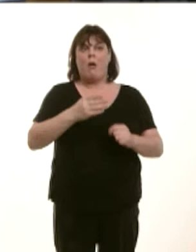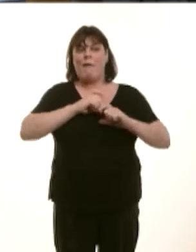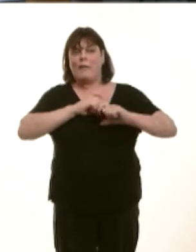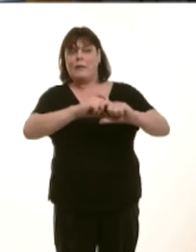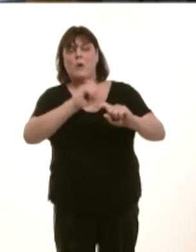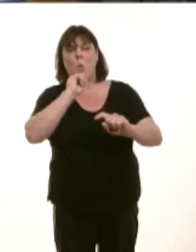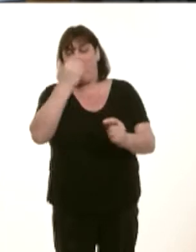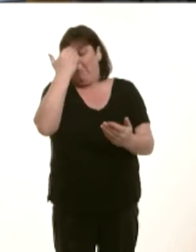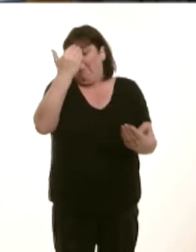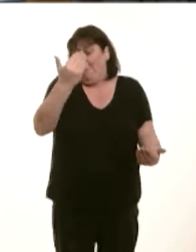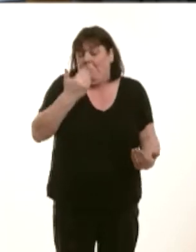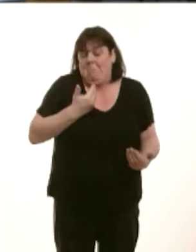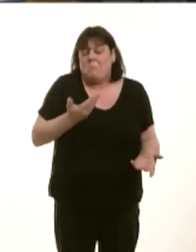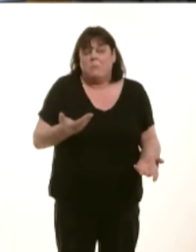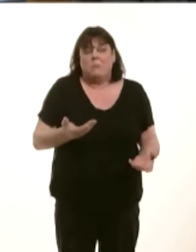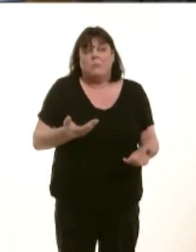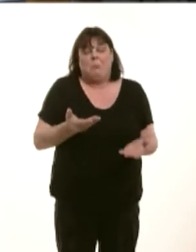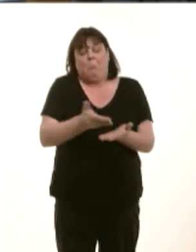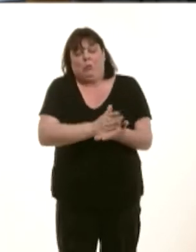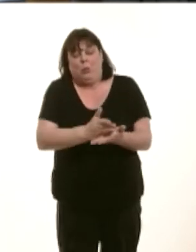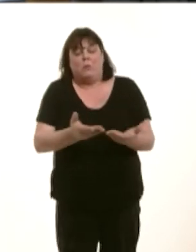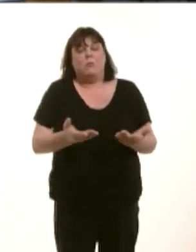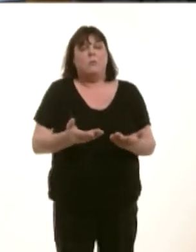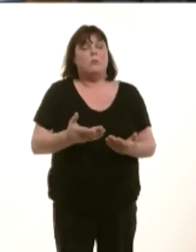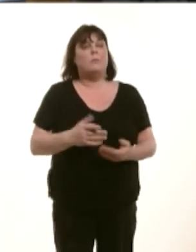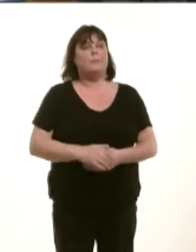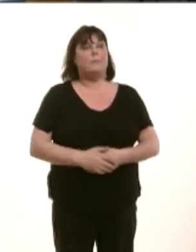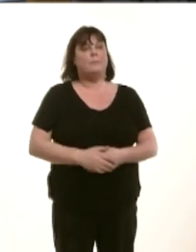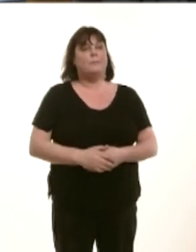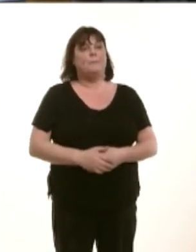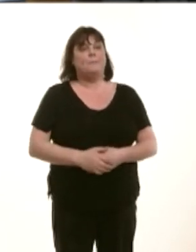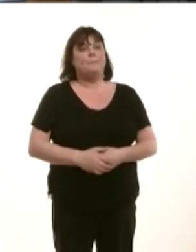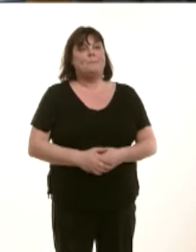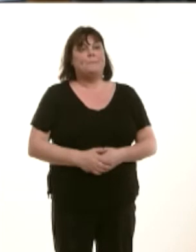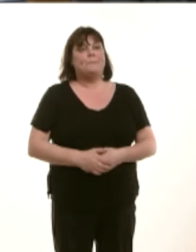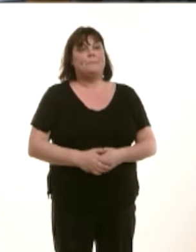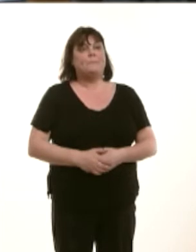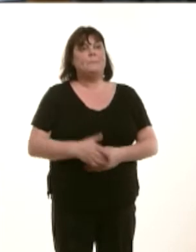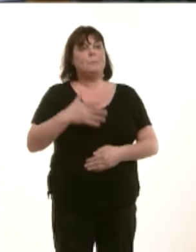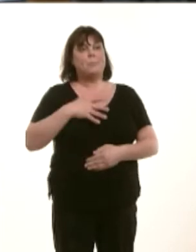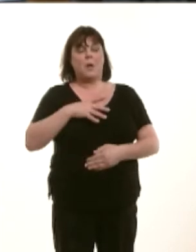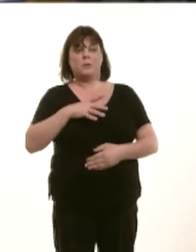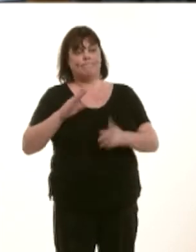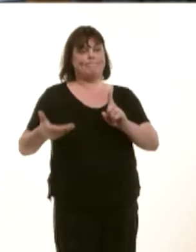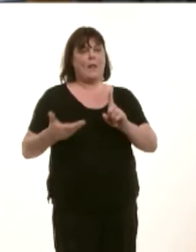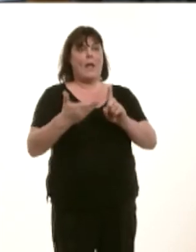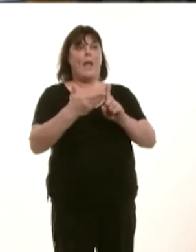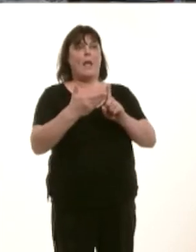bwysig dros ben i sicrhau bod mwy o signal ar gael i drigolion sir G‚r a thrigolion